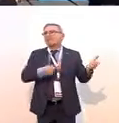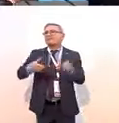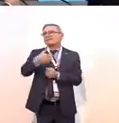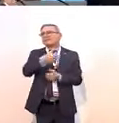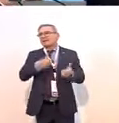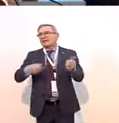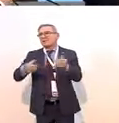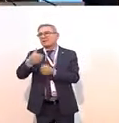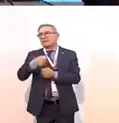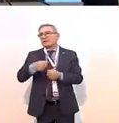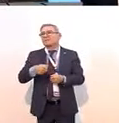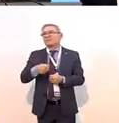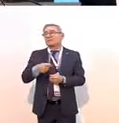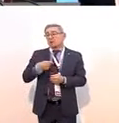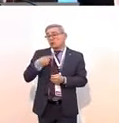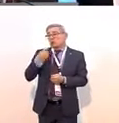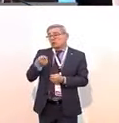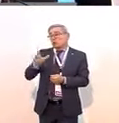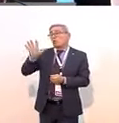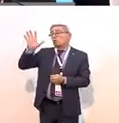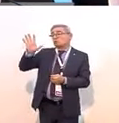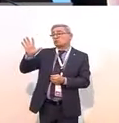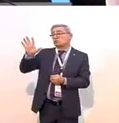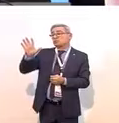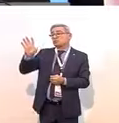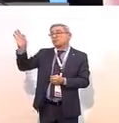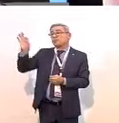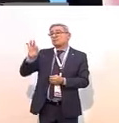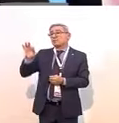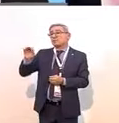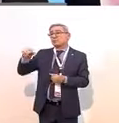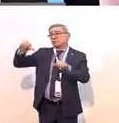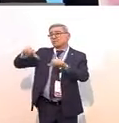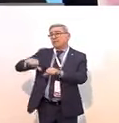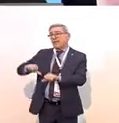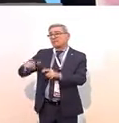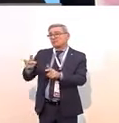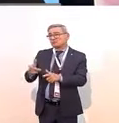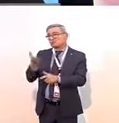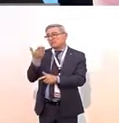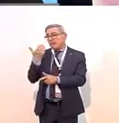dico io, perché al 5% di deficit riuscirebbe a chiunque correre a quelle velocità – tutti